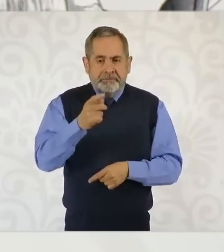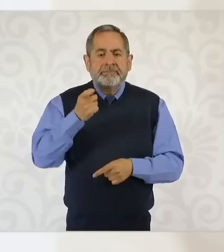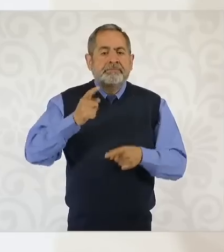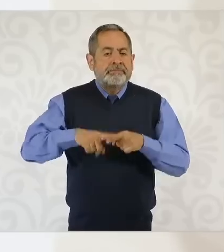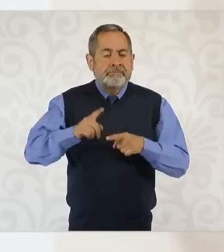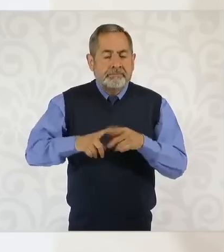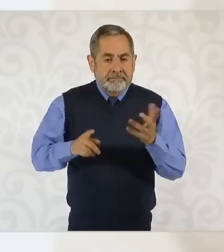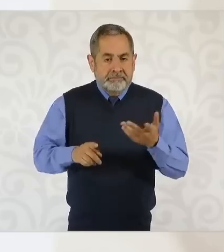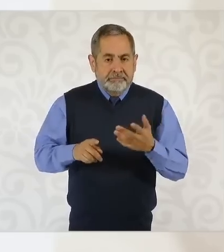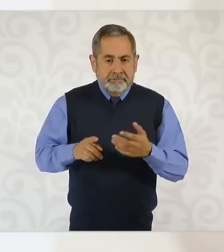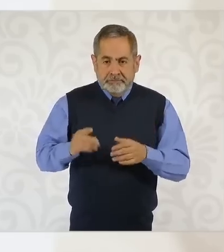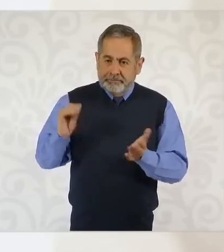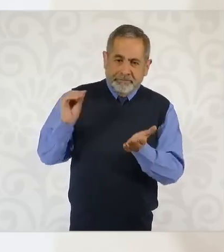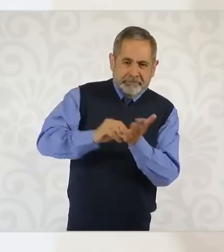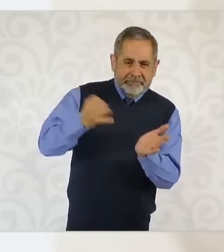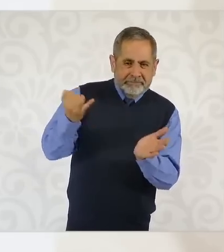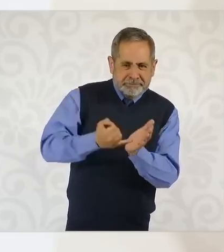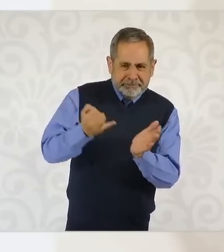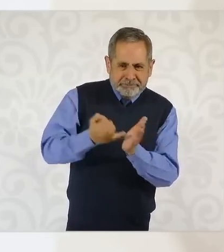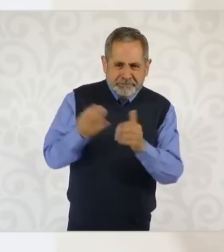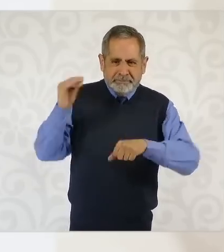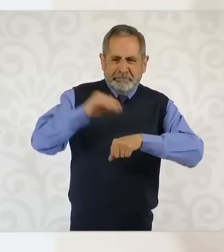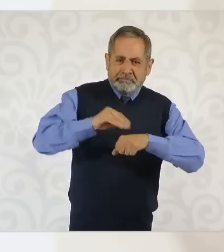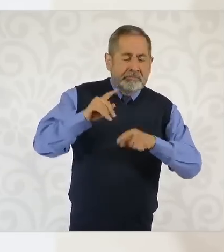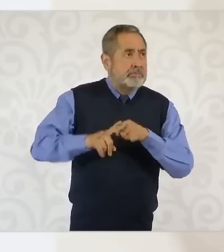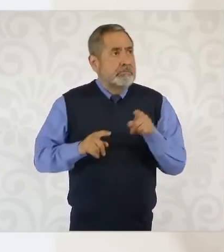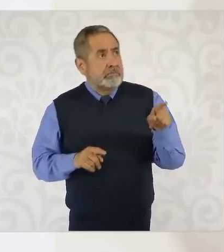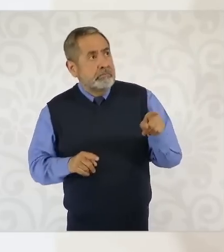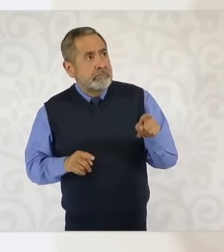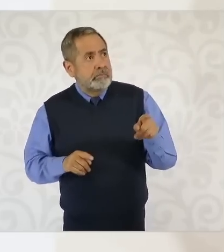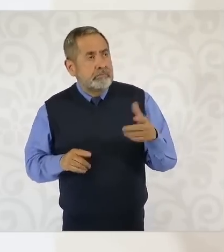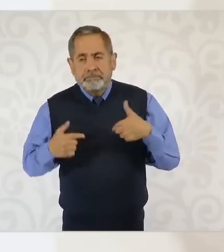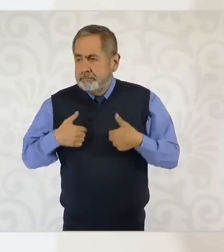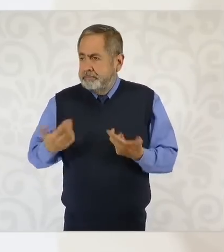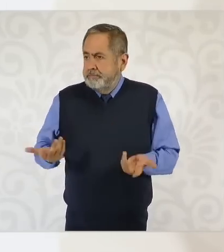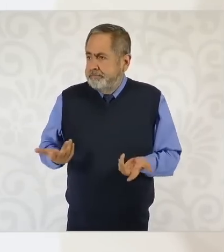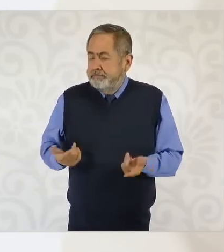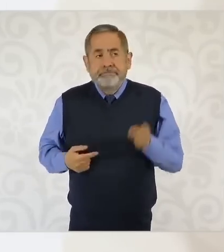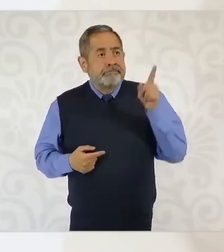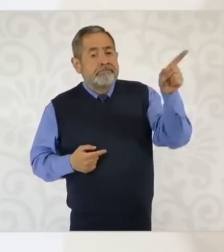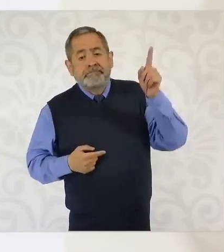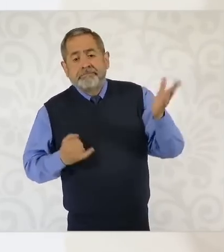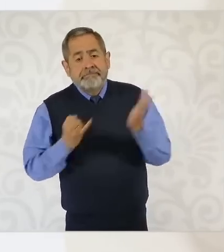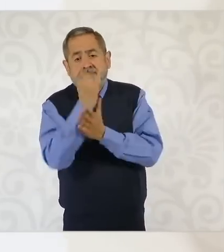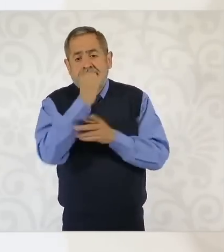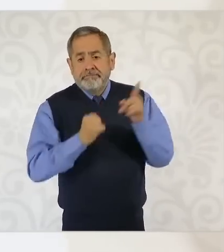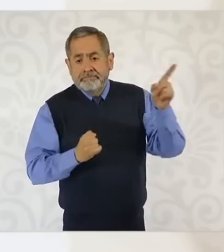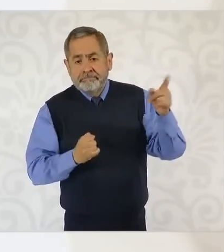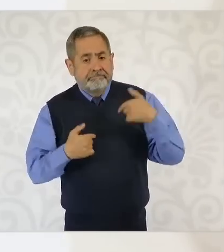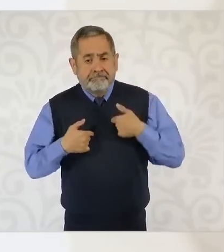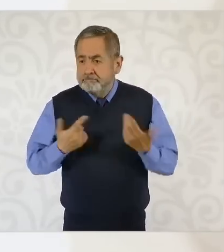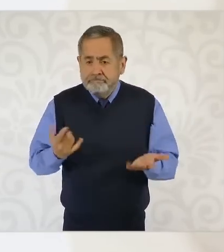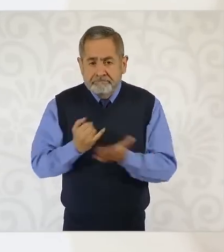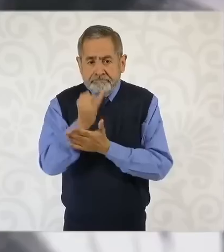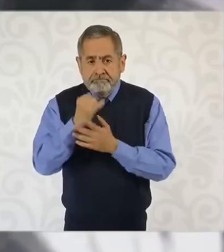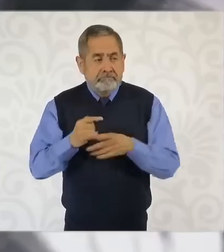los aranceles pues es una decisión del gobierno de los Estados Unidos una decisión unilateral del